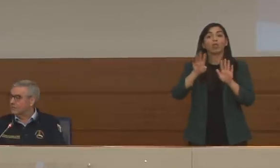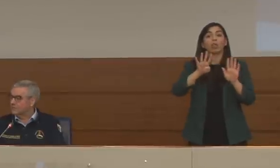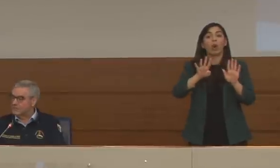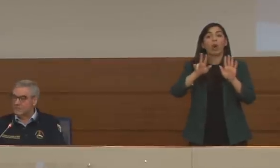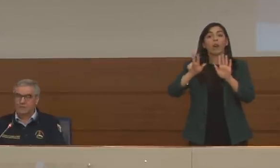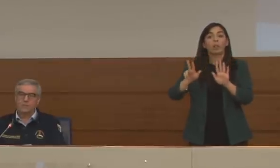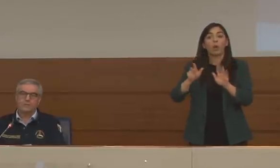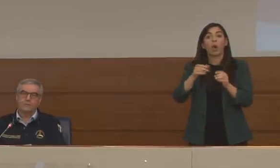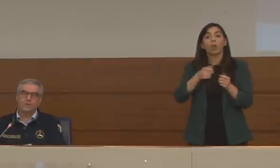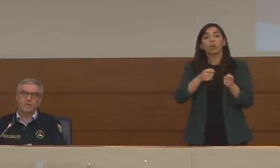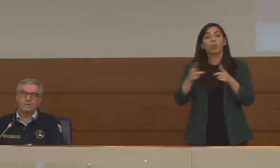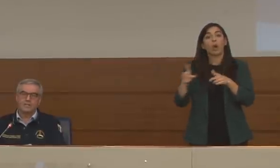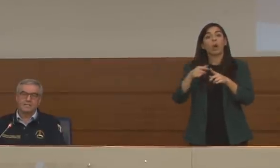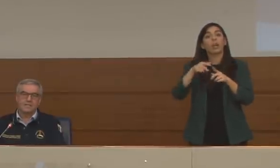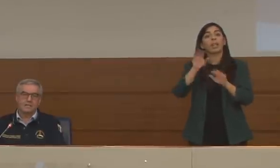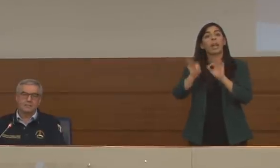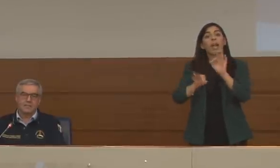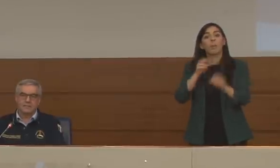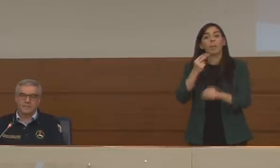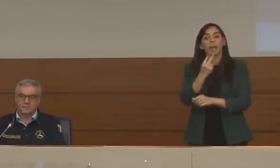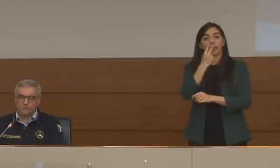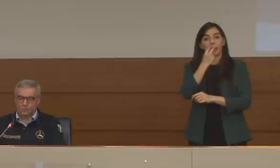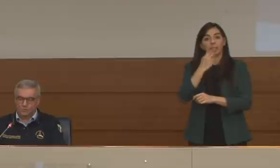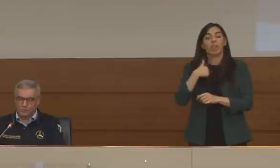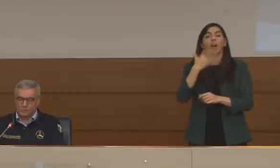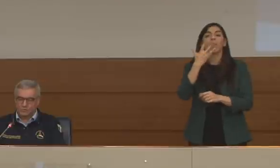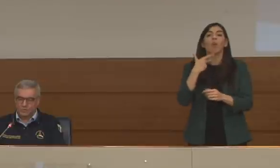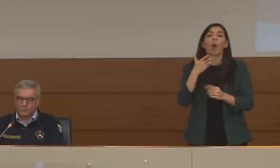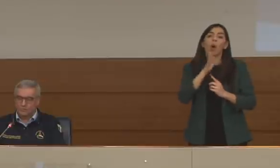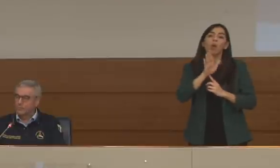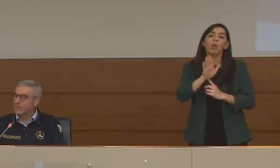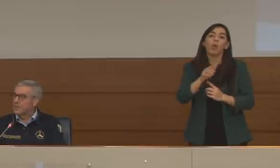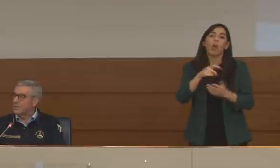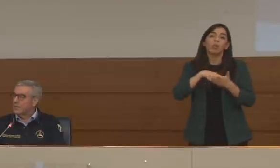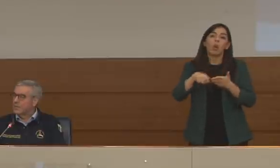Quello che voglio evidenziare è che per il terzo giorno consecutivo il